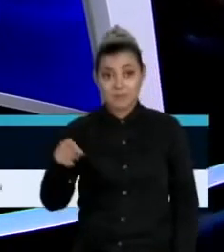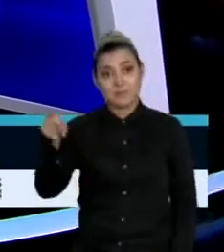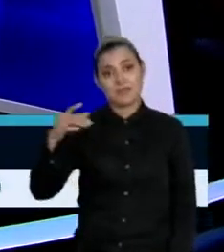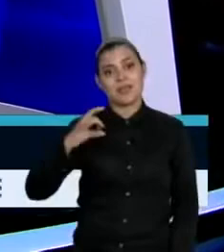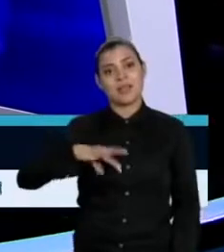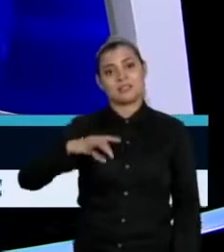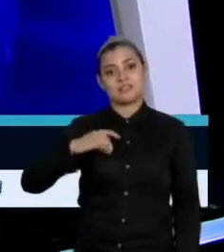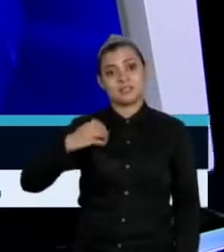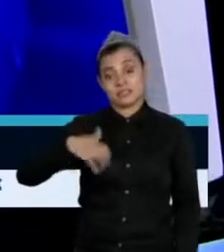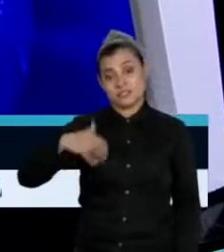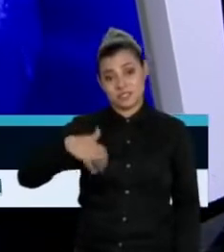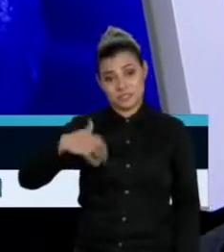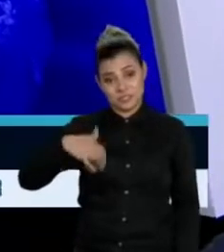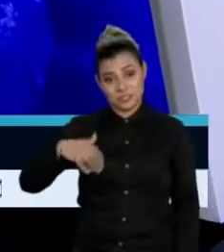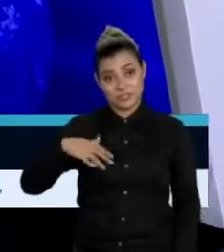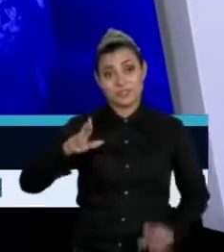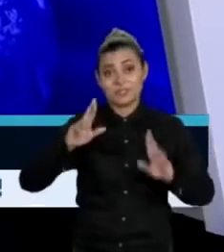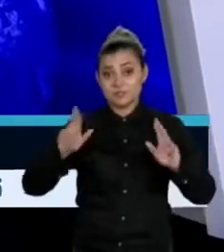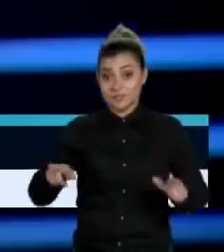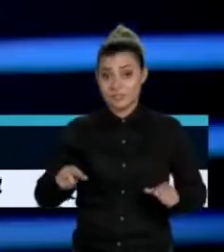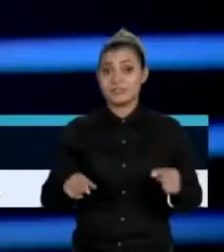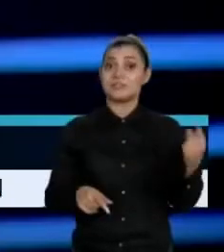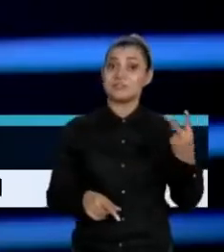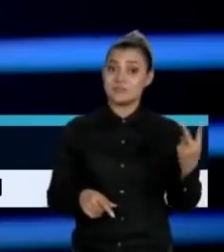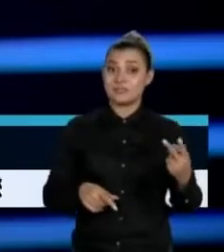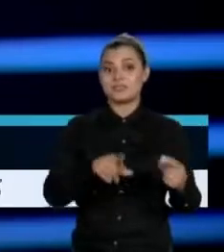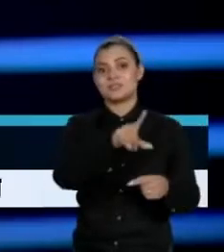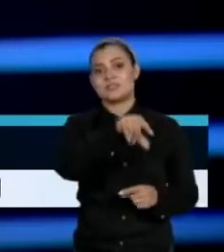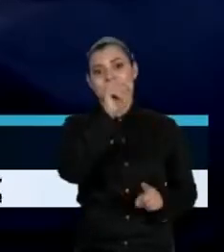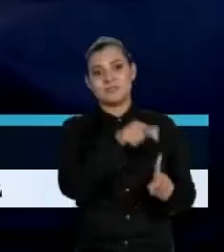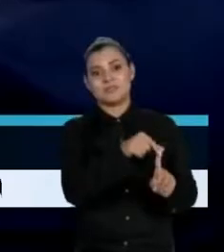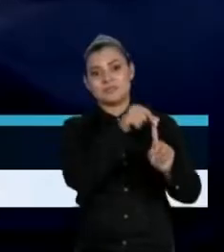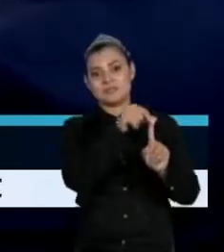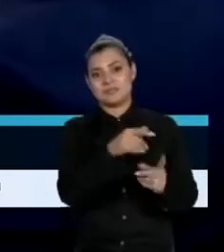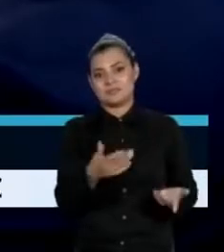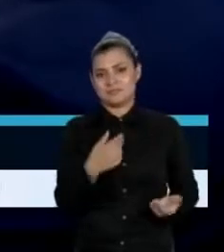na chapa cronista foi a vice que escolheu o candidato é no mínimo curioso